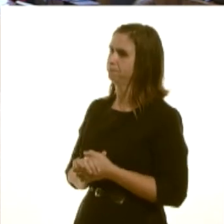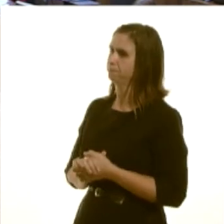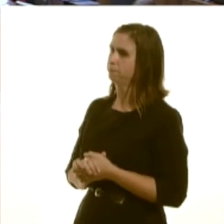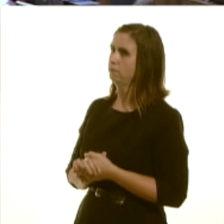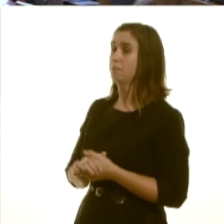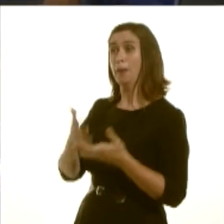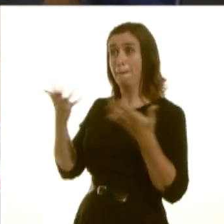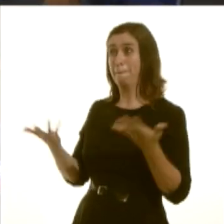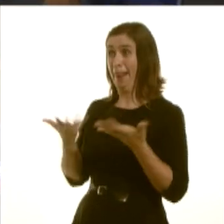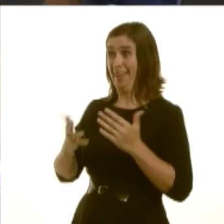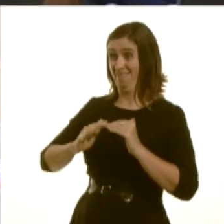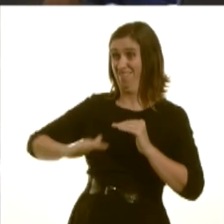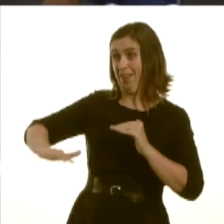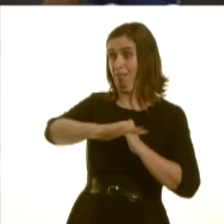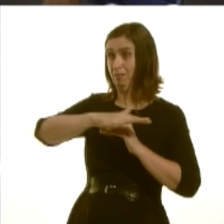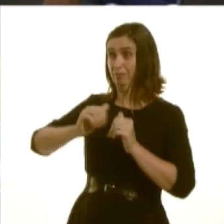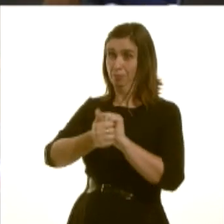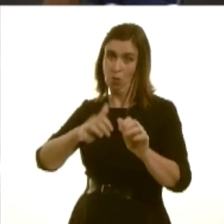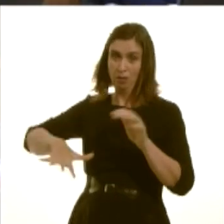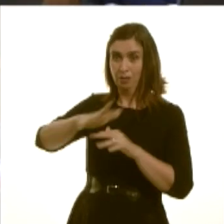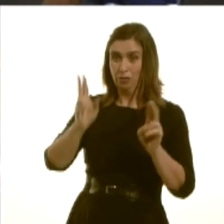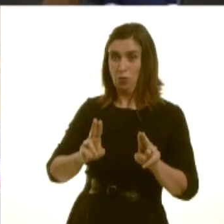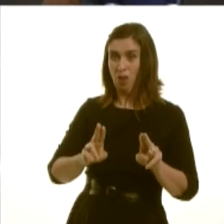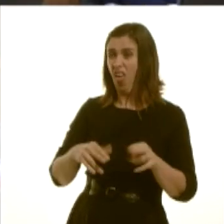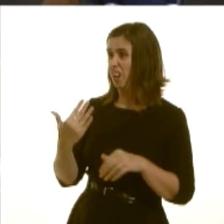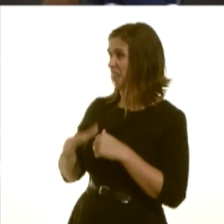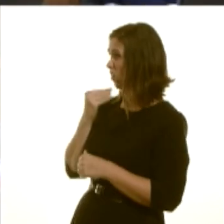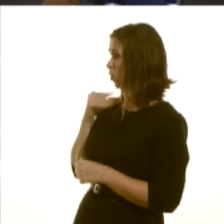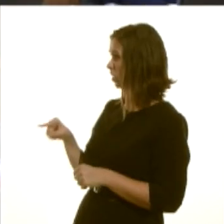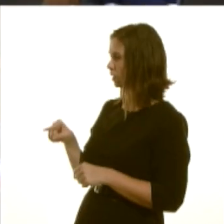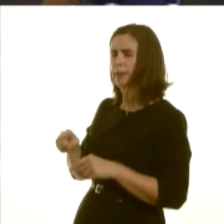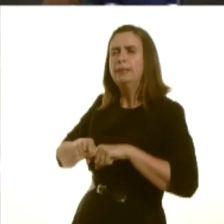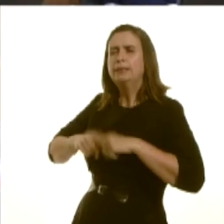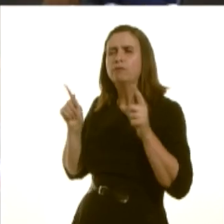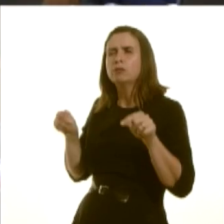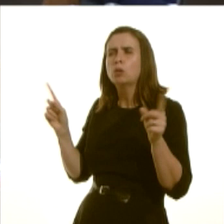wrth gwrs, gan nad wyf yn gwybod digon am y sefyllfa. Ond, wedi dweud hynny, mae rheoliadau